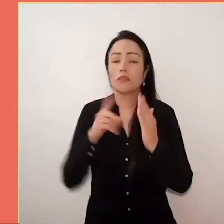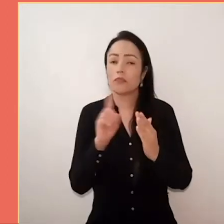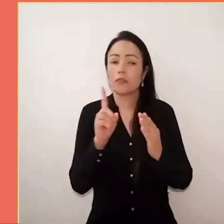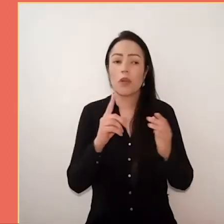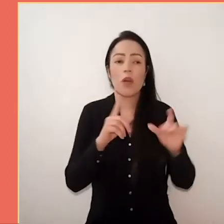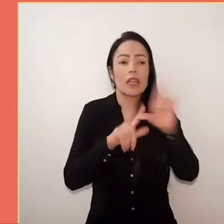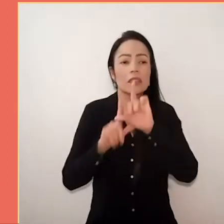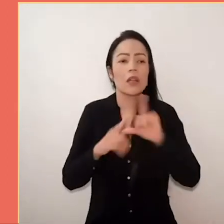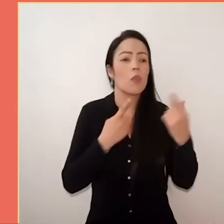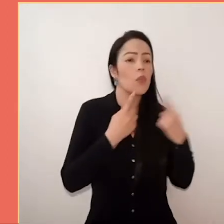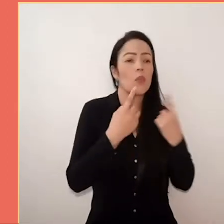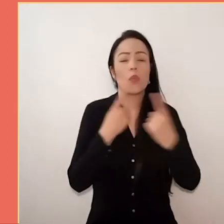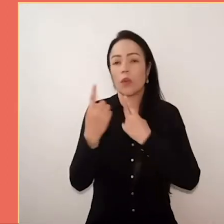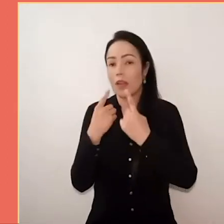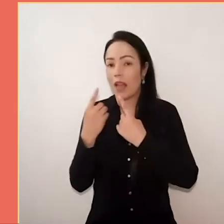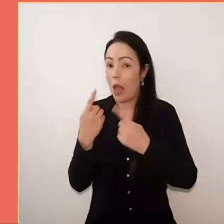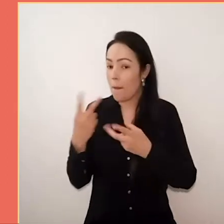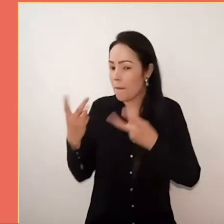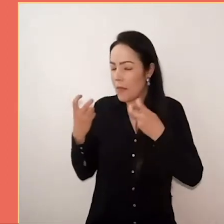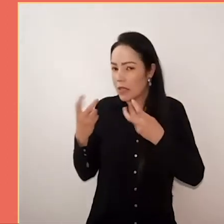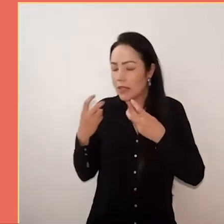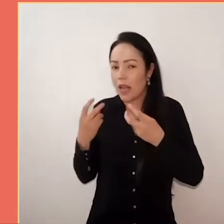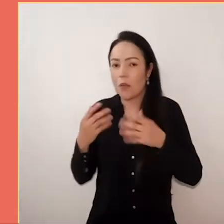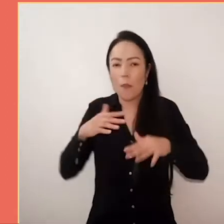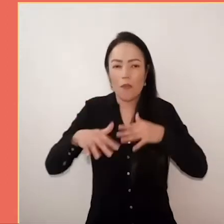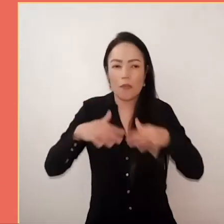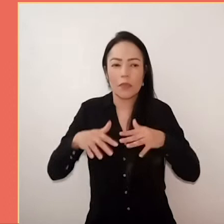Quando eu vejo o movimento "Caminhos da Leitura", por exemplo,